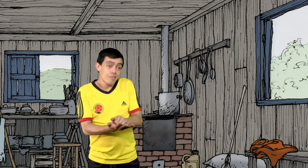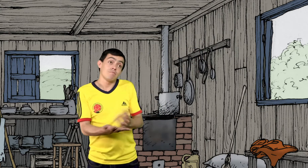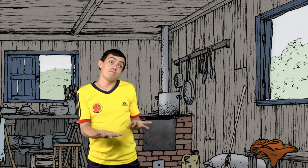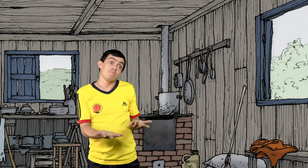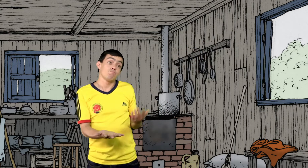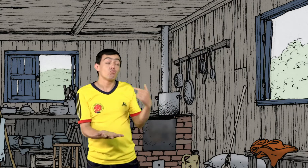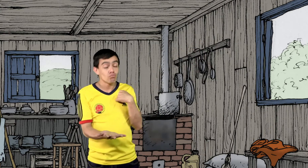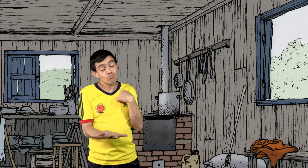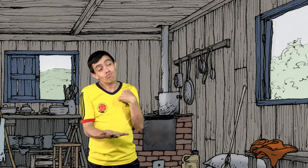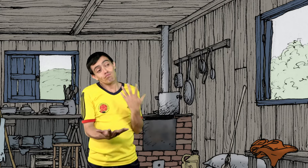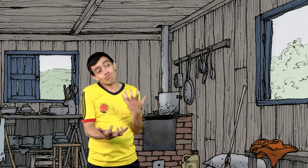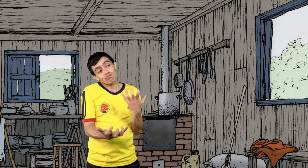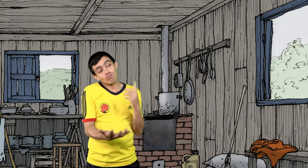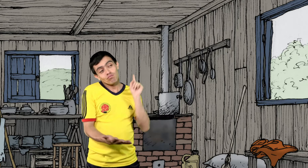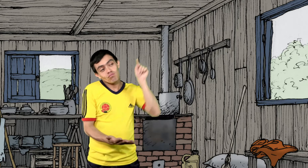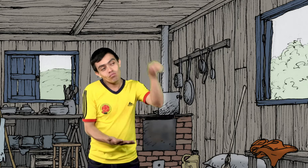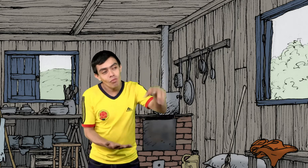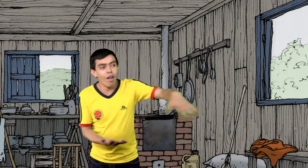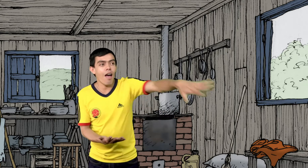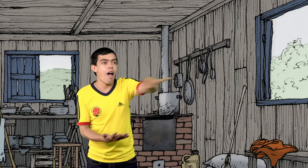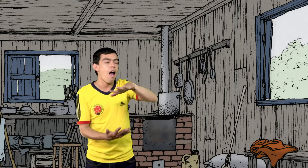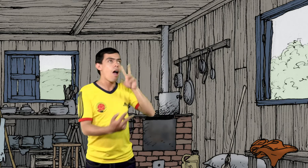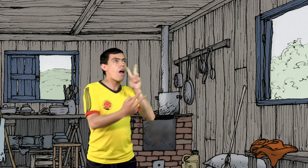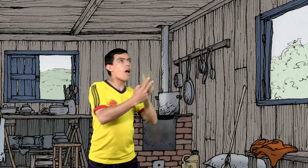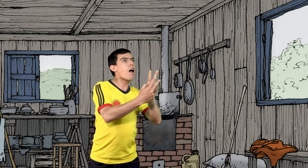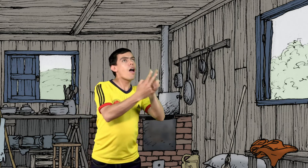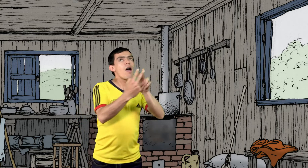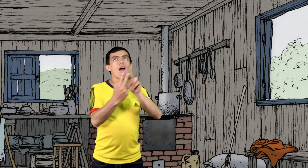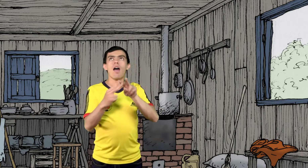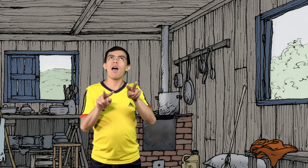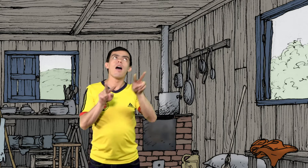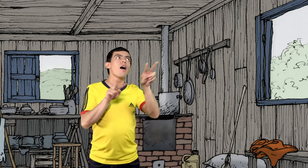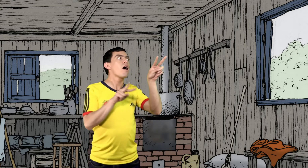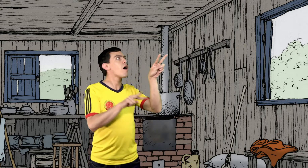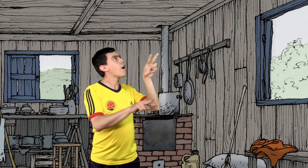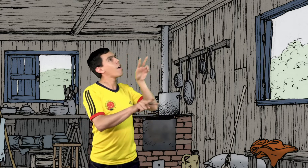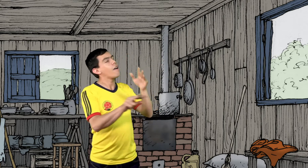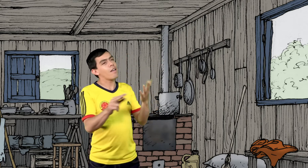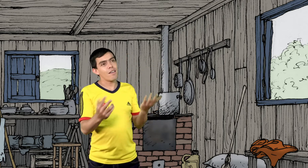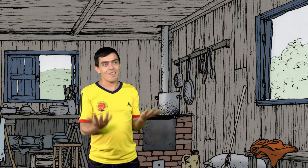Por eso mami. Yo quiero ir a La Chorrera y ver todo lo que hay allá.